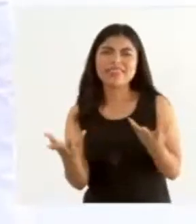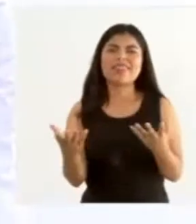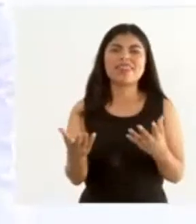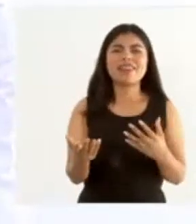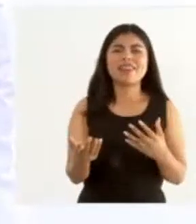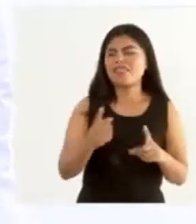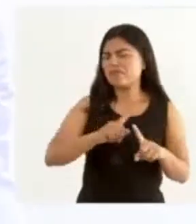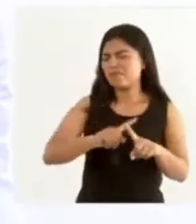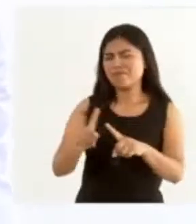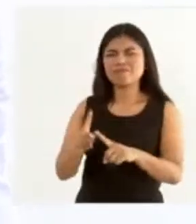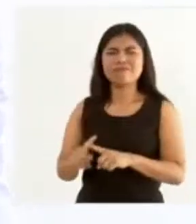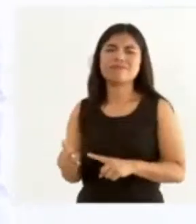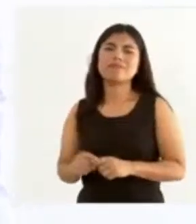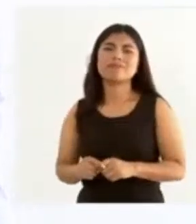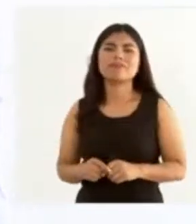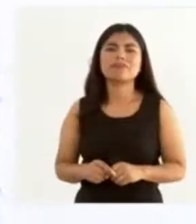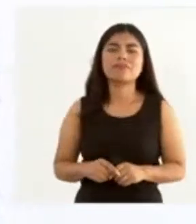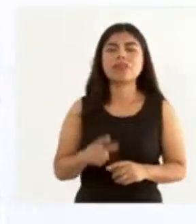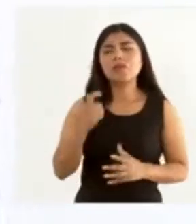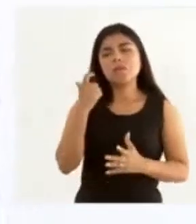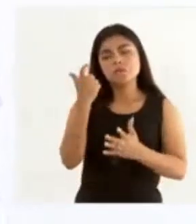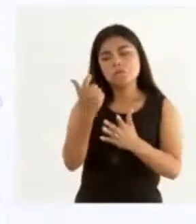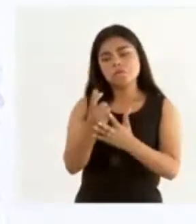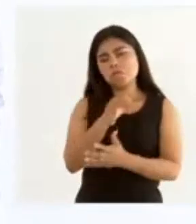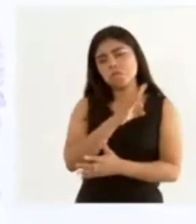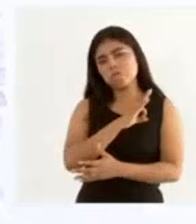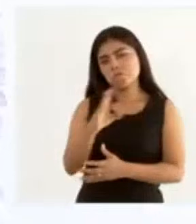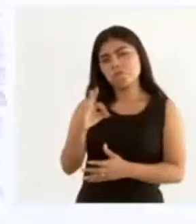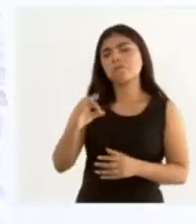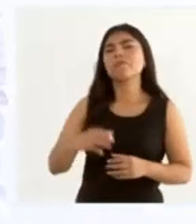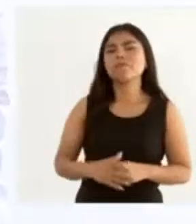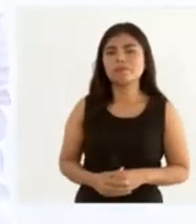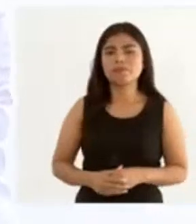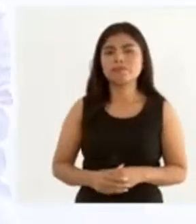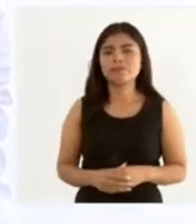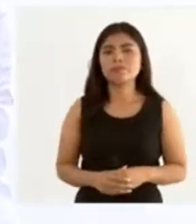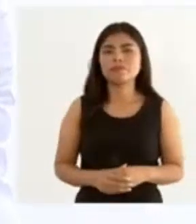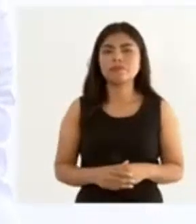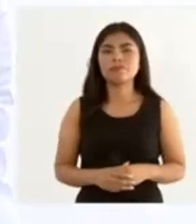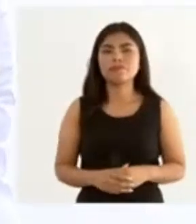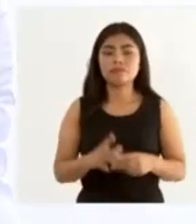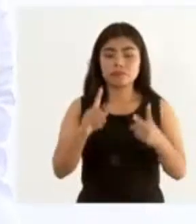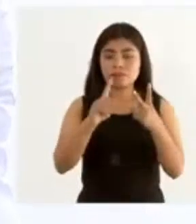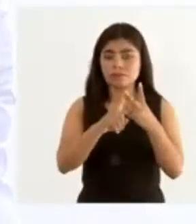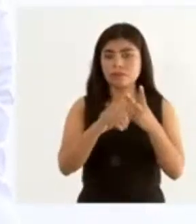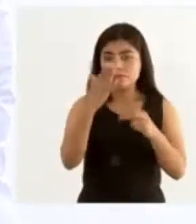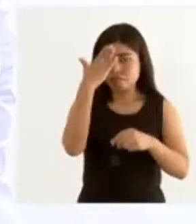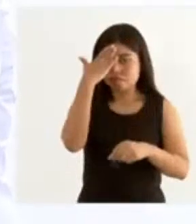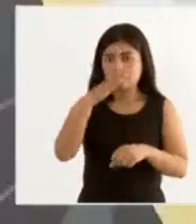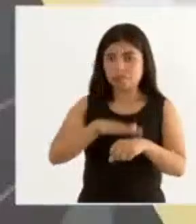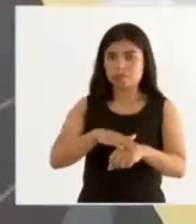para llevar a los niños y las niñas a la escuela. Ese es el segundo programa de bienestar. Y el